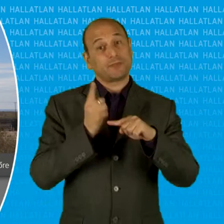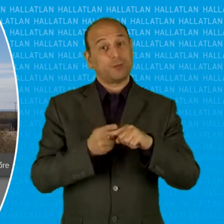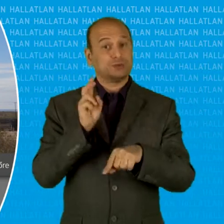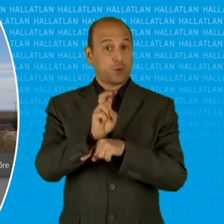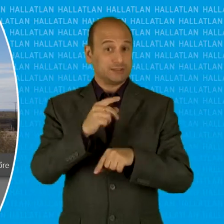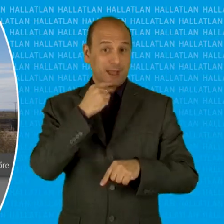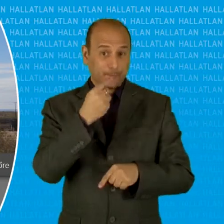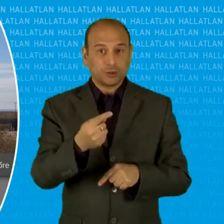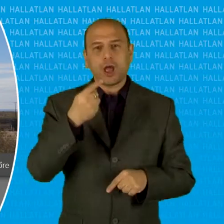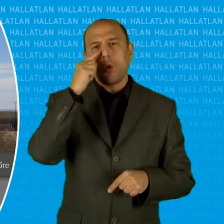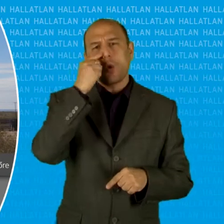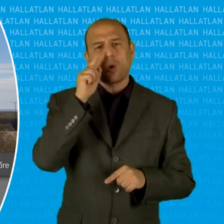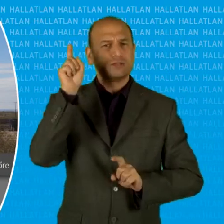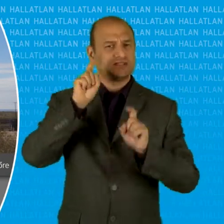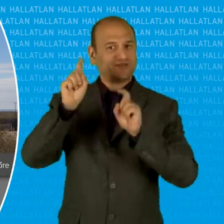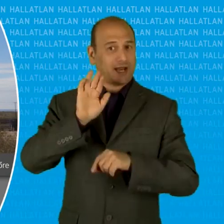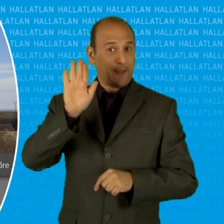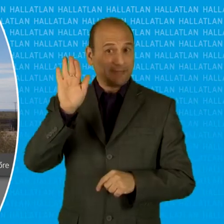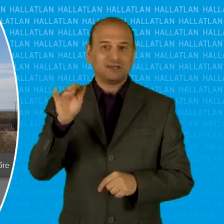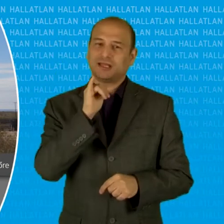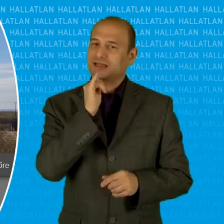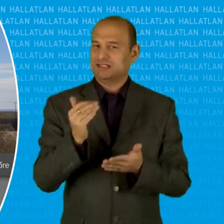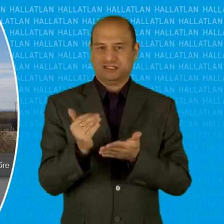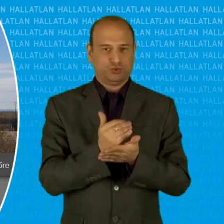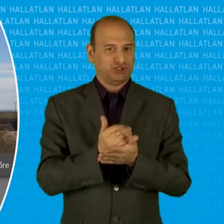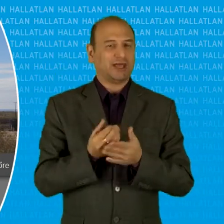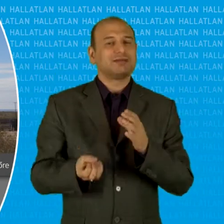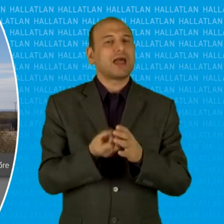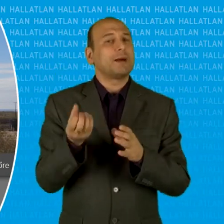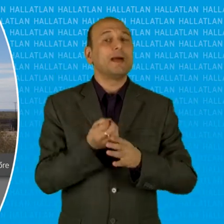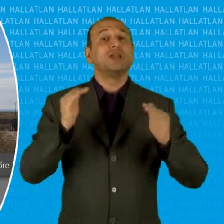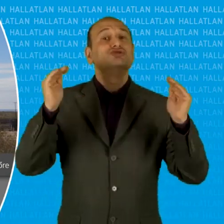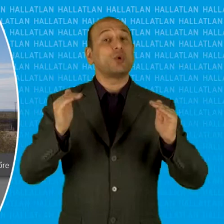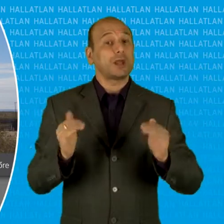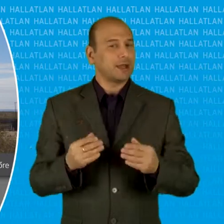Megerősítette továbbá azt a korábbi orosz álláspontot, hogy nincs szükség a termelés csökkentésére,